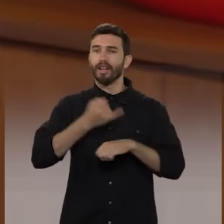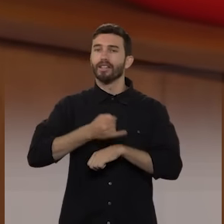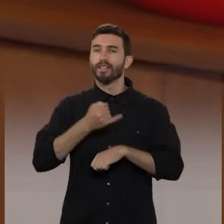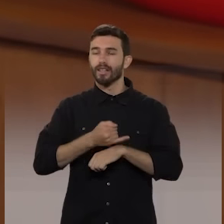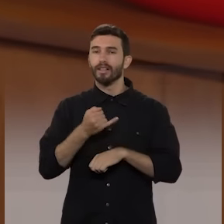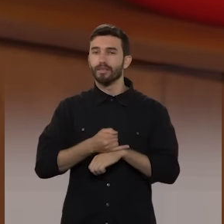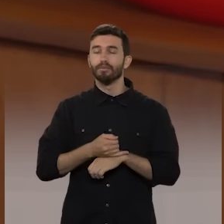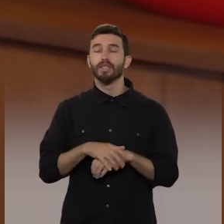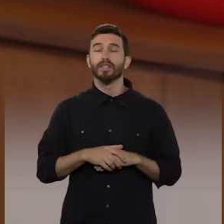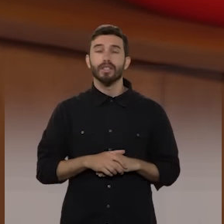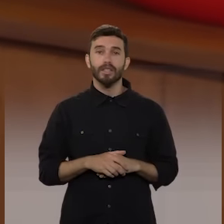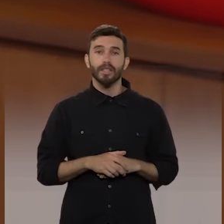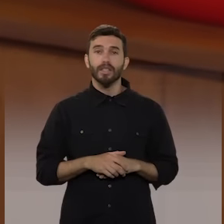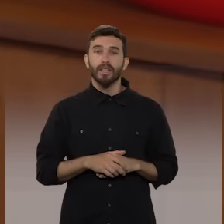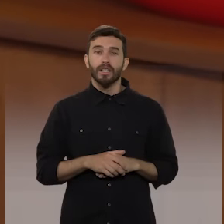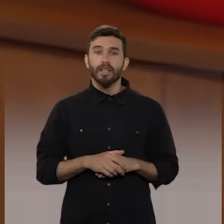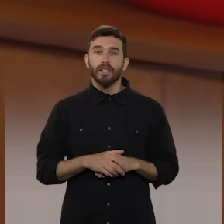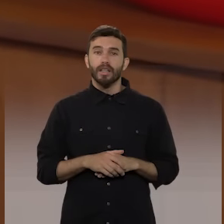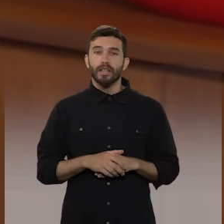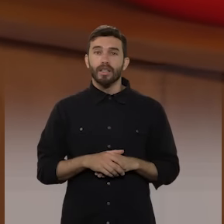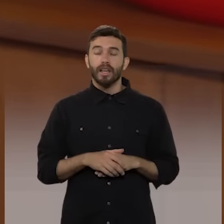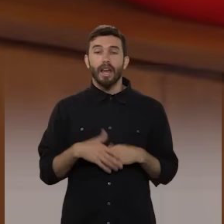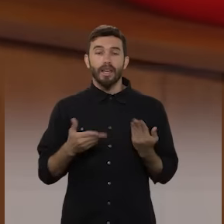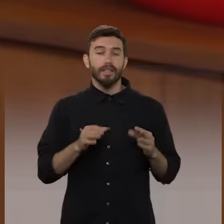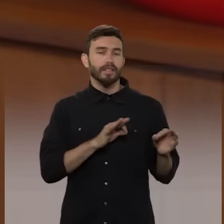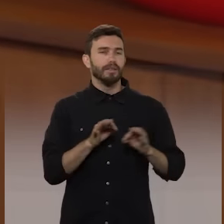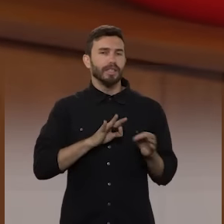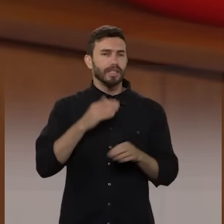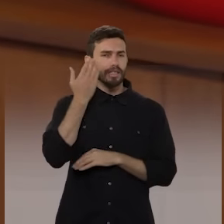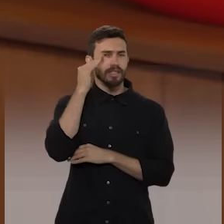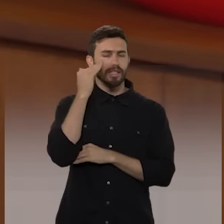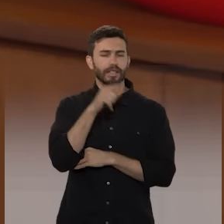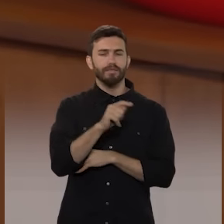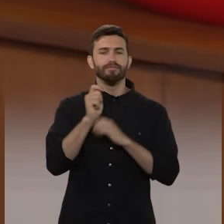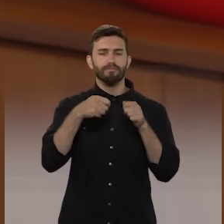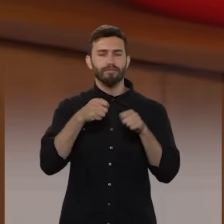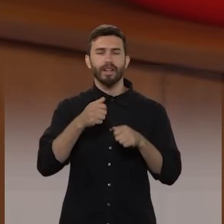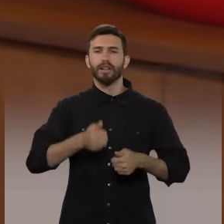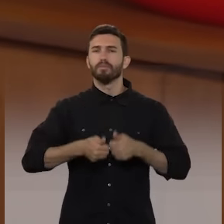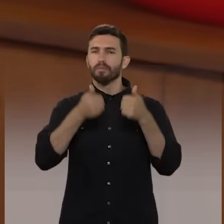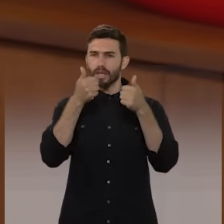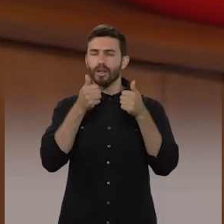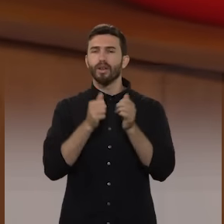Nesse processo, nós fomos entendendo que podíamos avançar um pouco ainda no mercado americano,